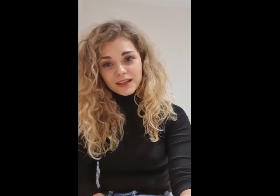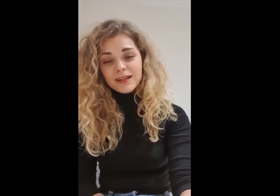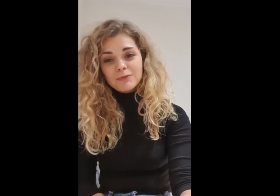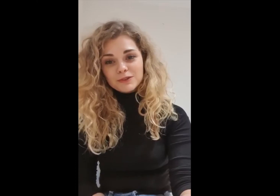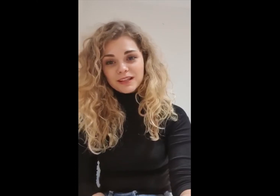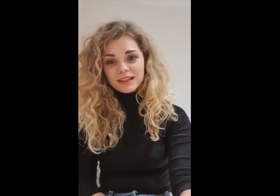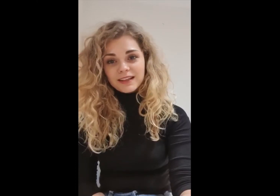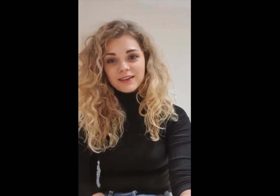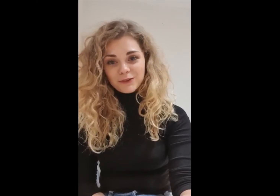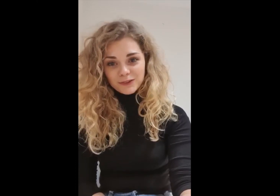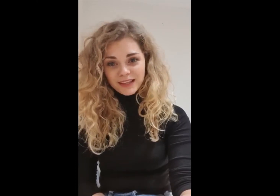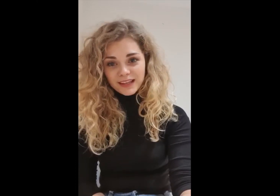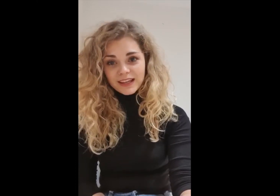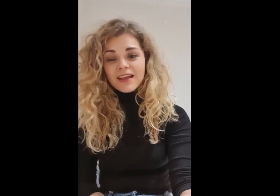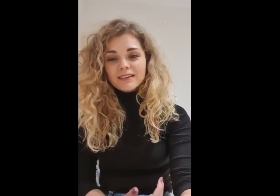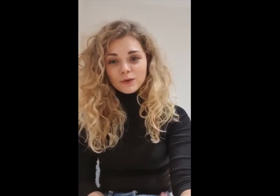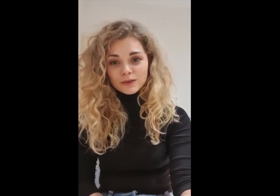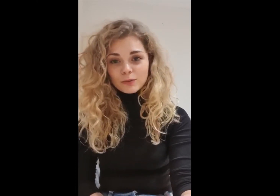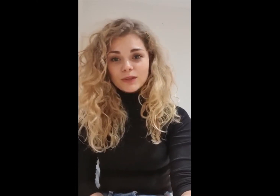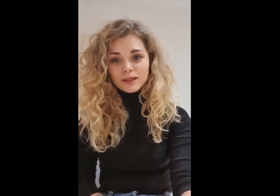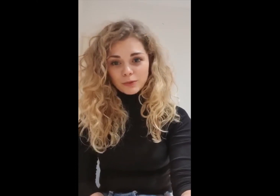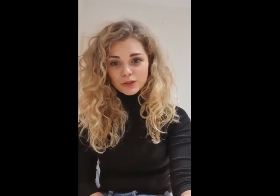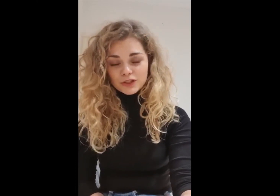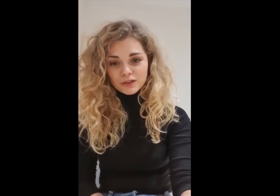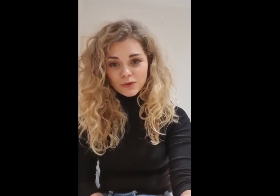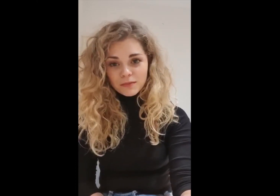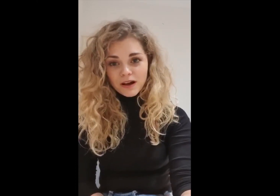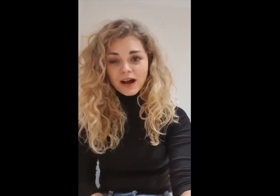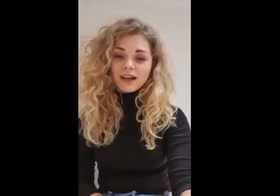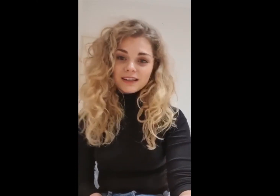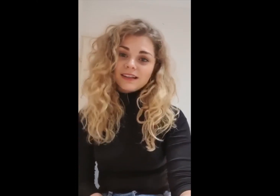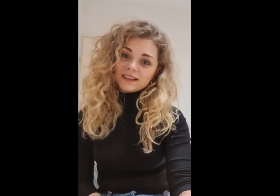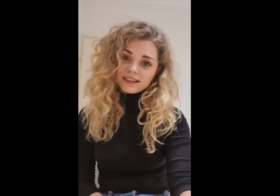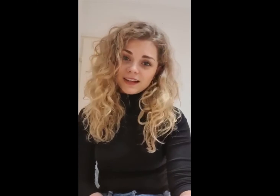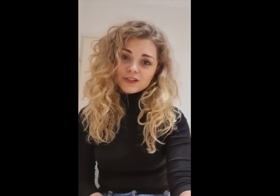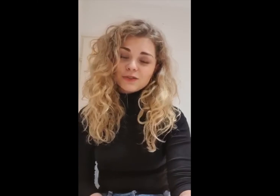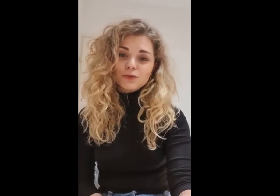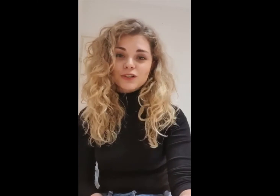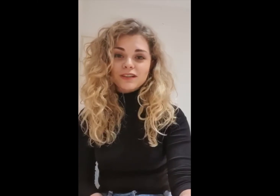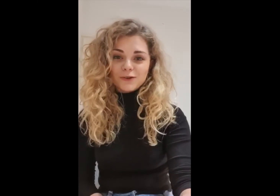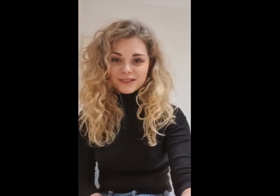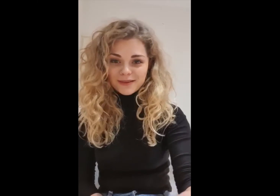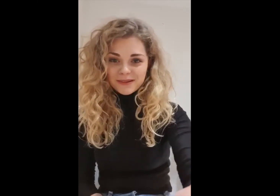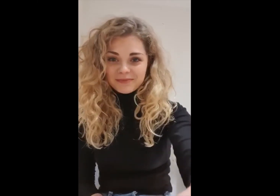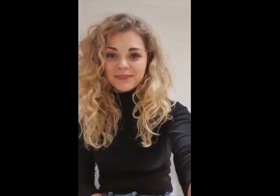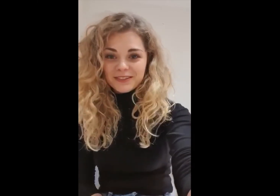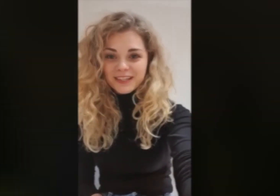i da postanete volonteri, da ujedno budete podrška drugima, ali i da na taj način učite o sebi. Doviđenja!